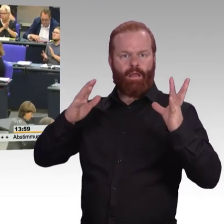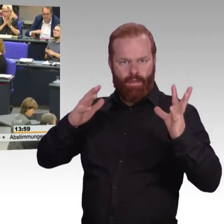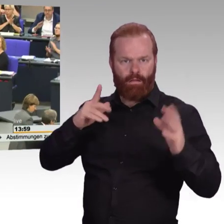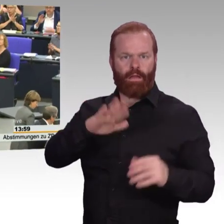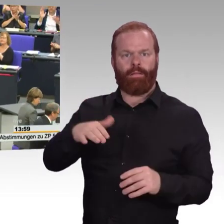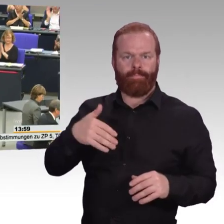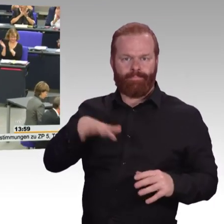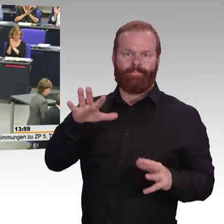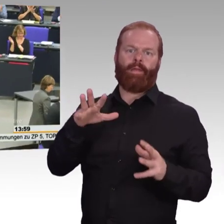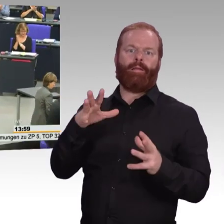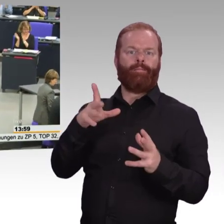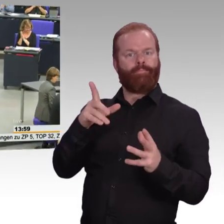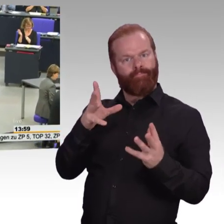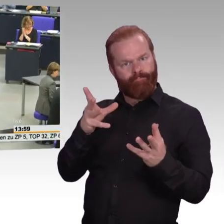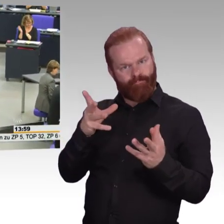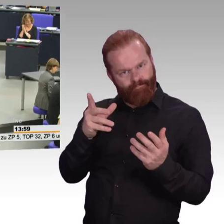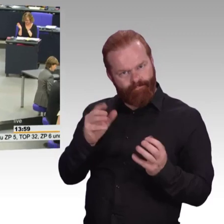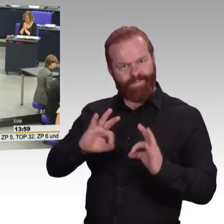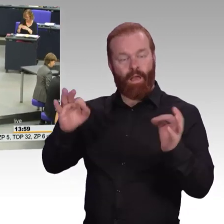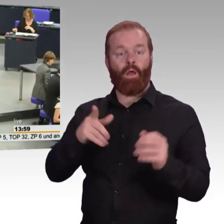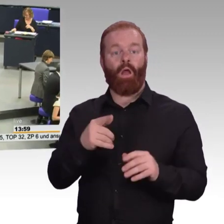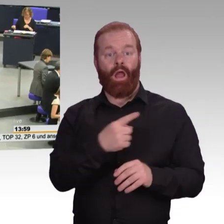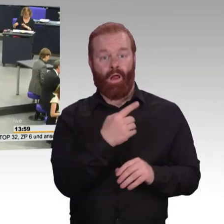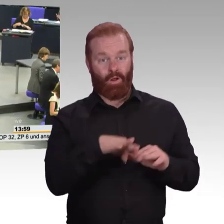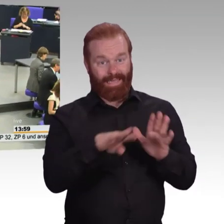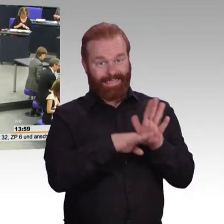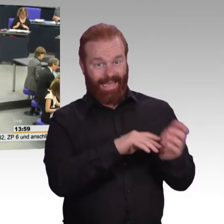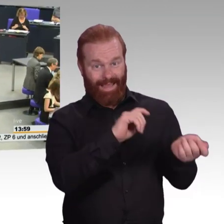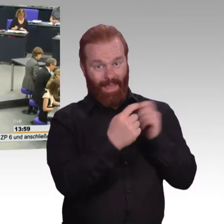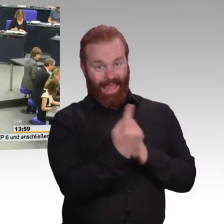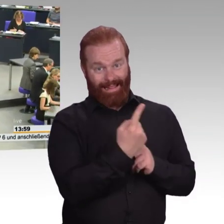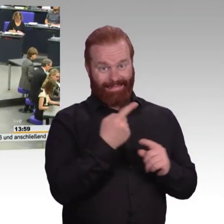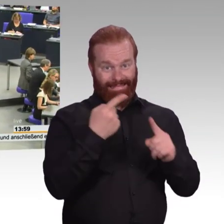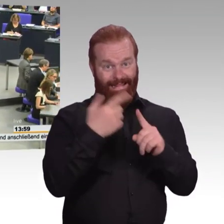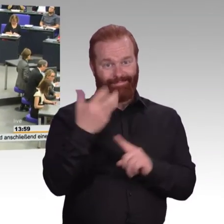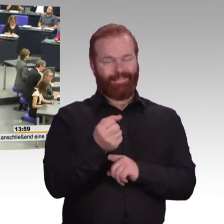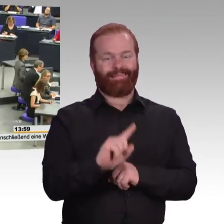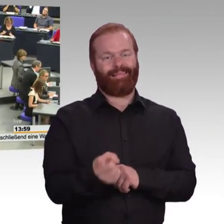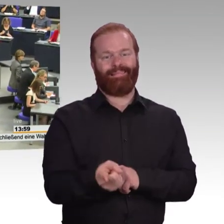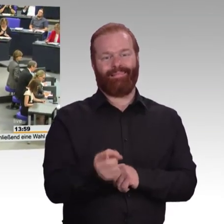(Beifall)